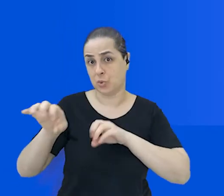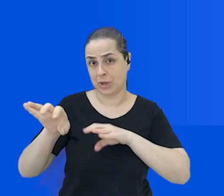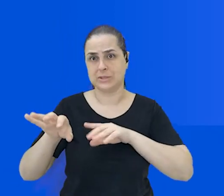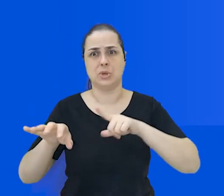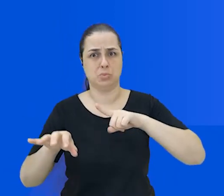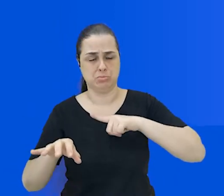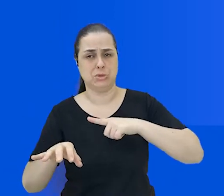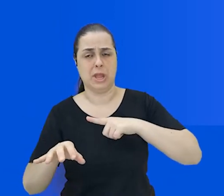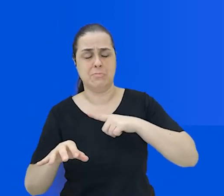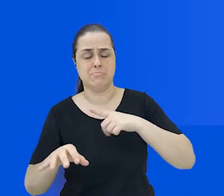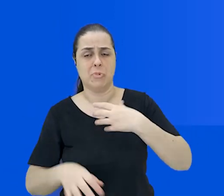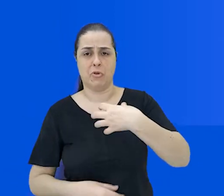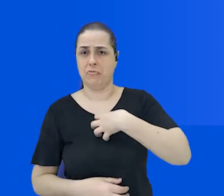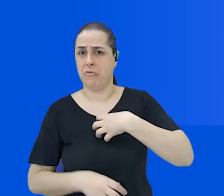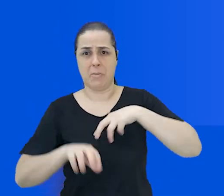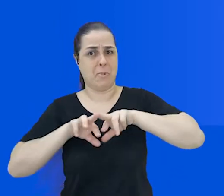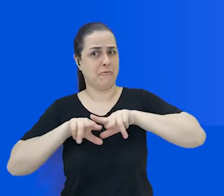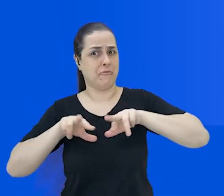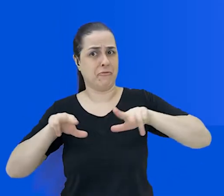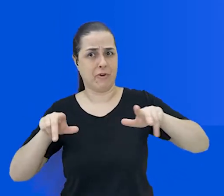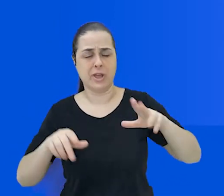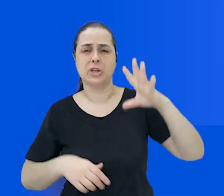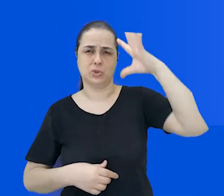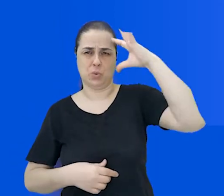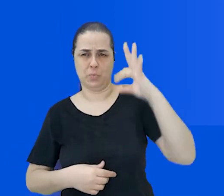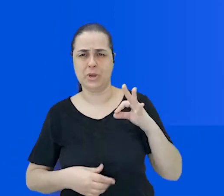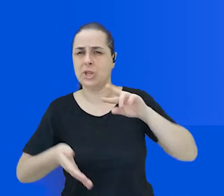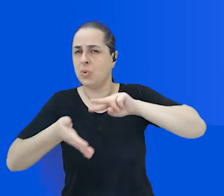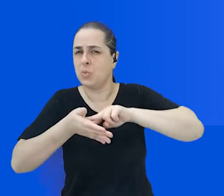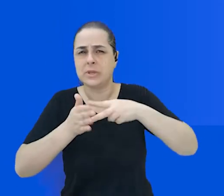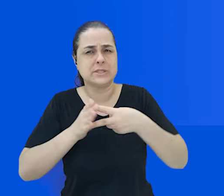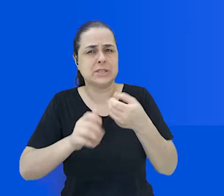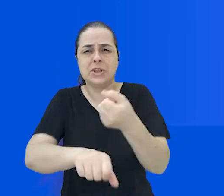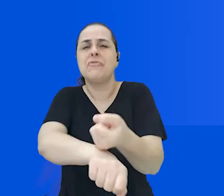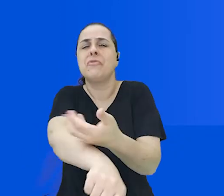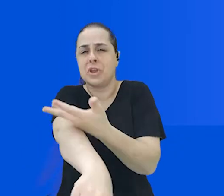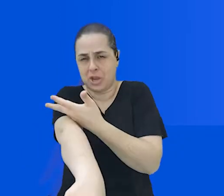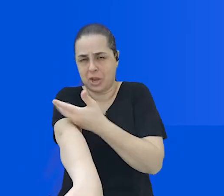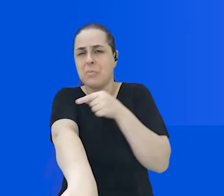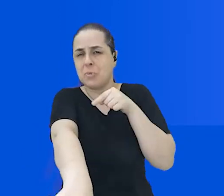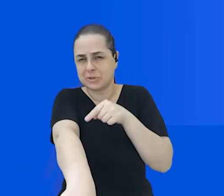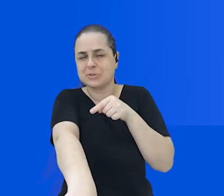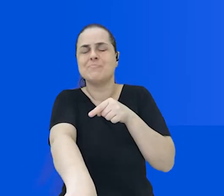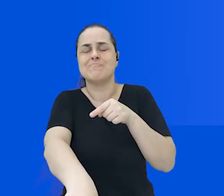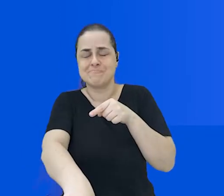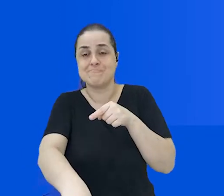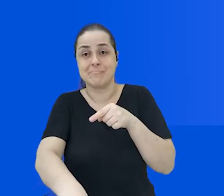tem muitas formas da gente entender a emoção em si. Tudo o que eu vou falar, iso é bem importante, né?